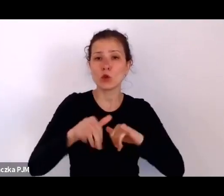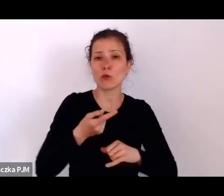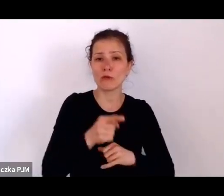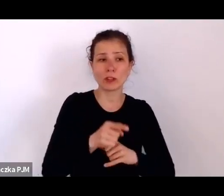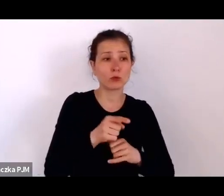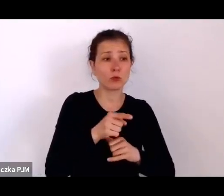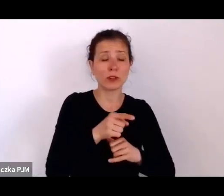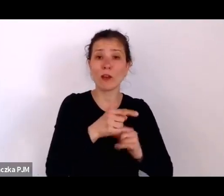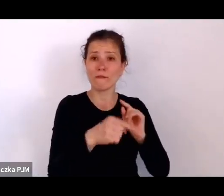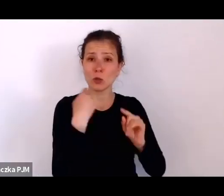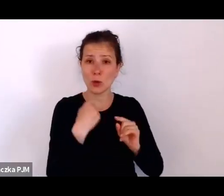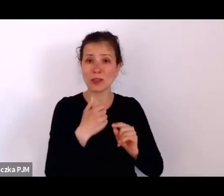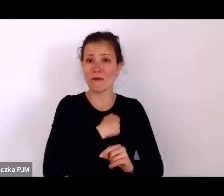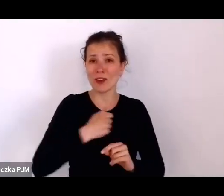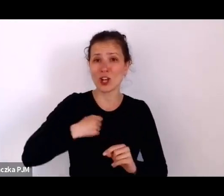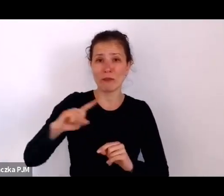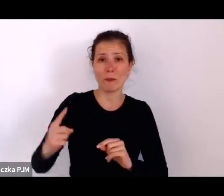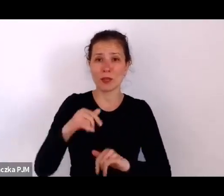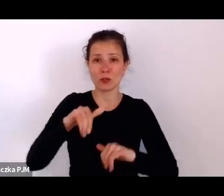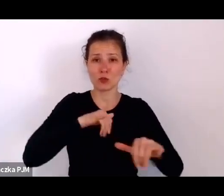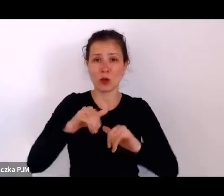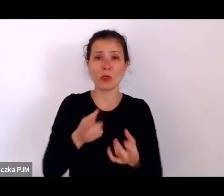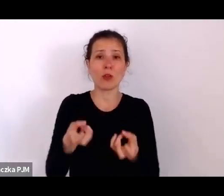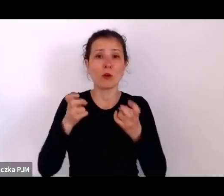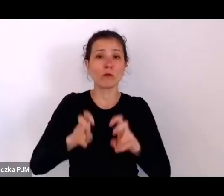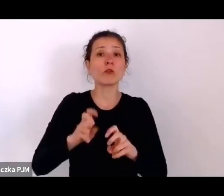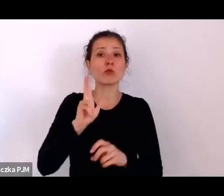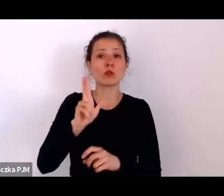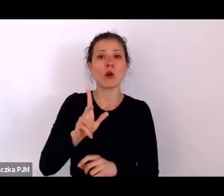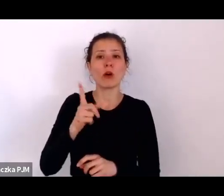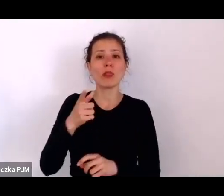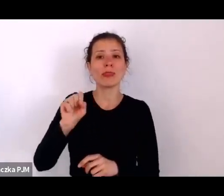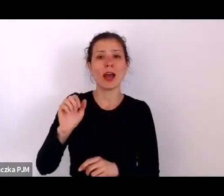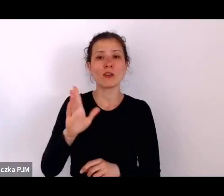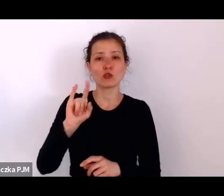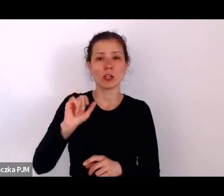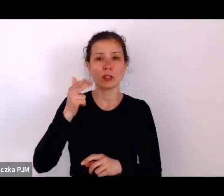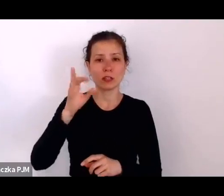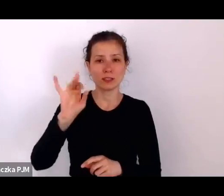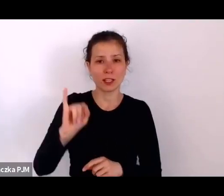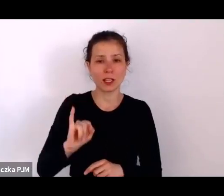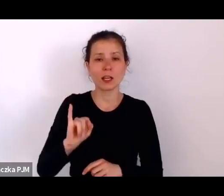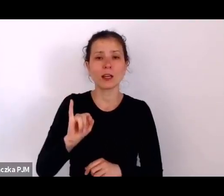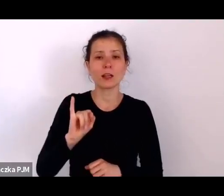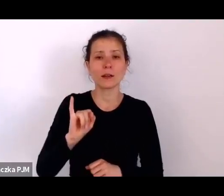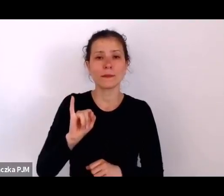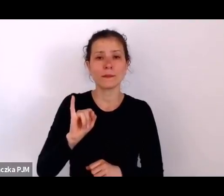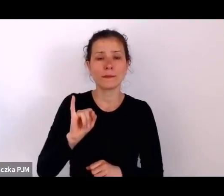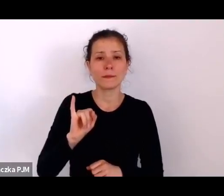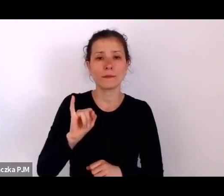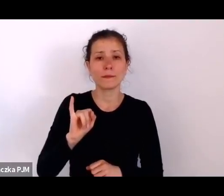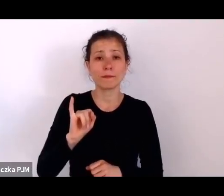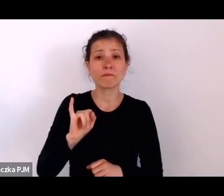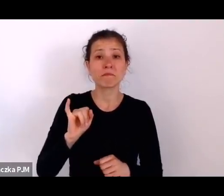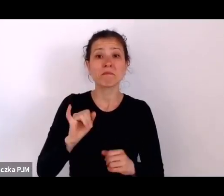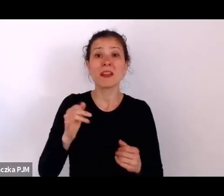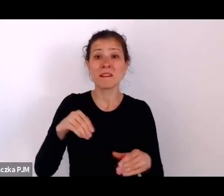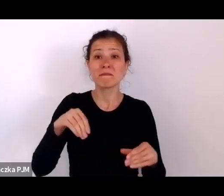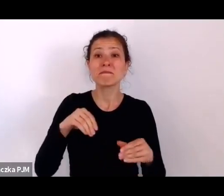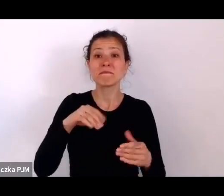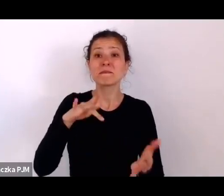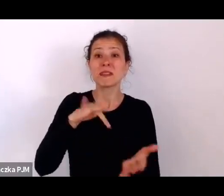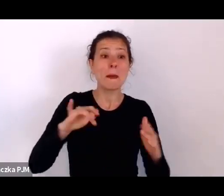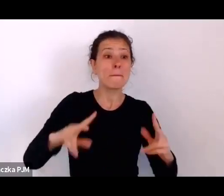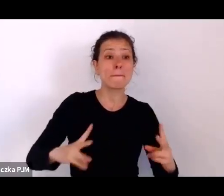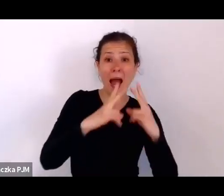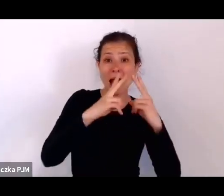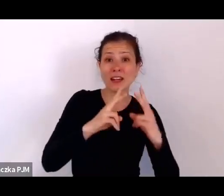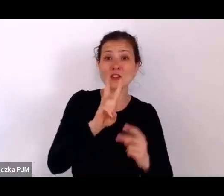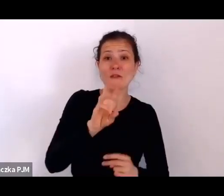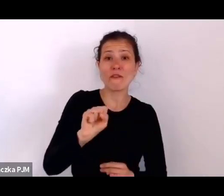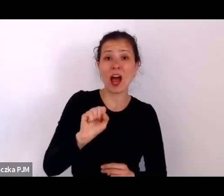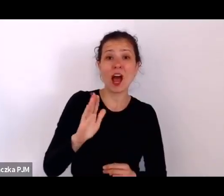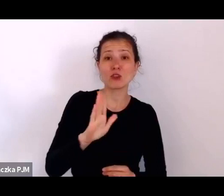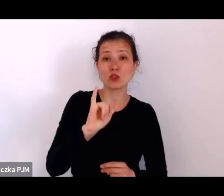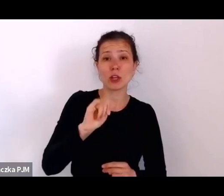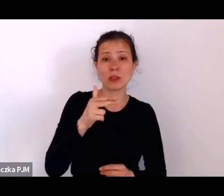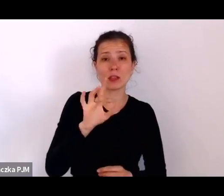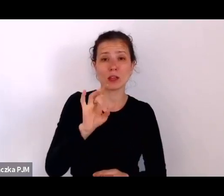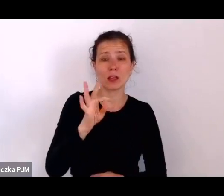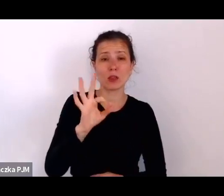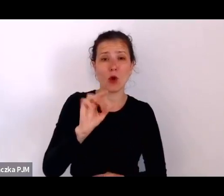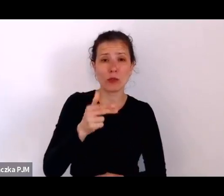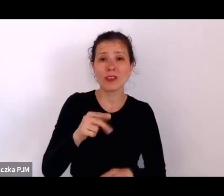do pierwszego rządu tworzonego przez Daszyńskiego w którym Paryż, Waszyngton i Londyn